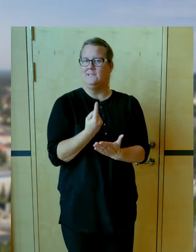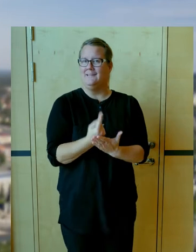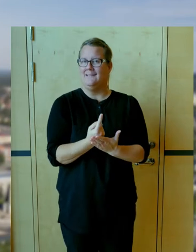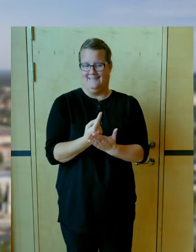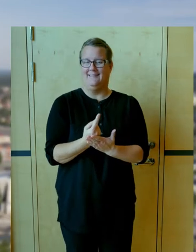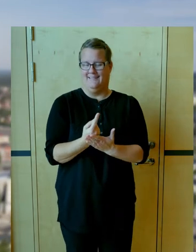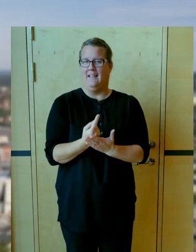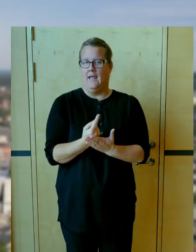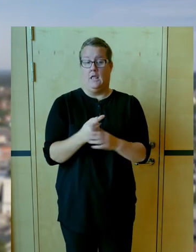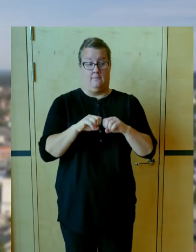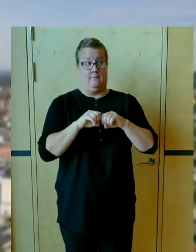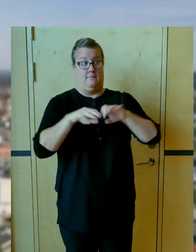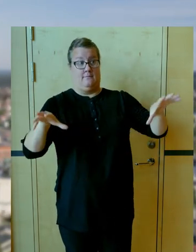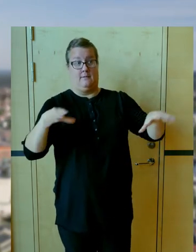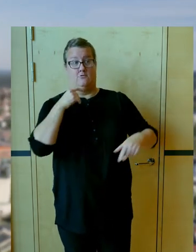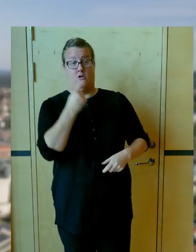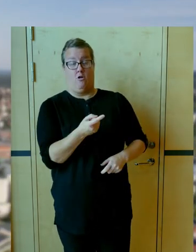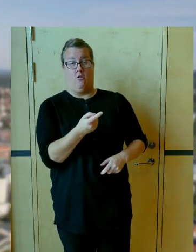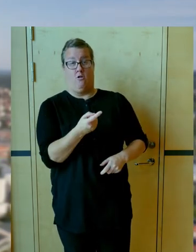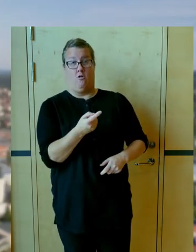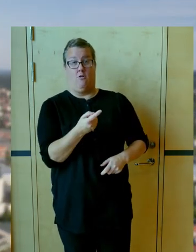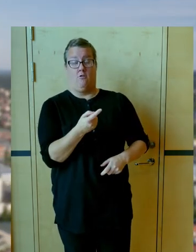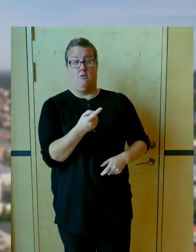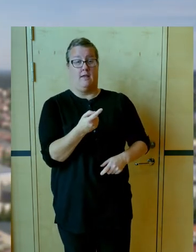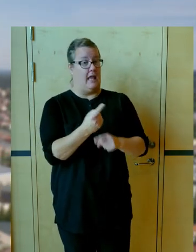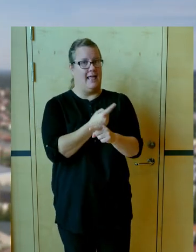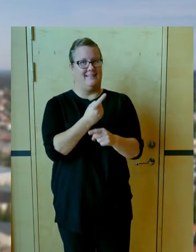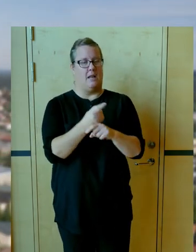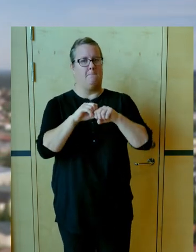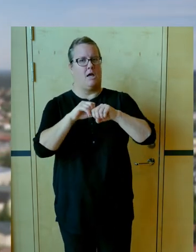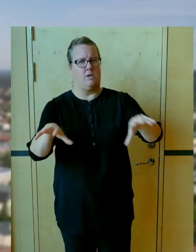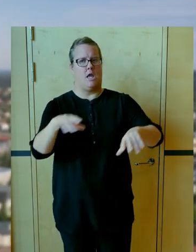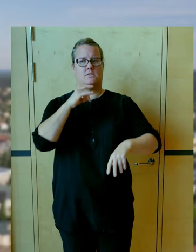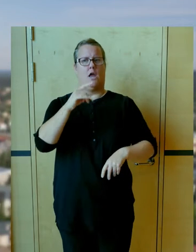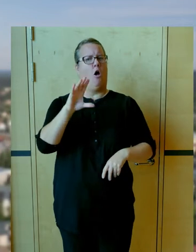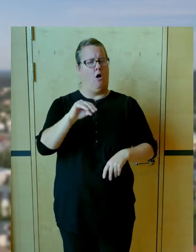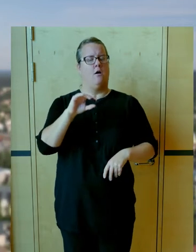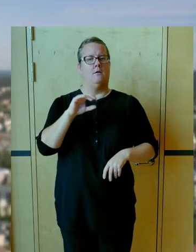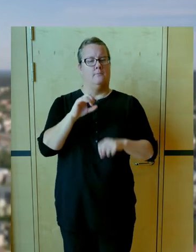Majoriteten säger gång på gång att majoriteten Värna skattebetalarnas pengar